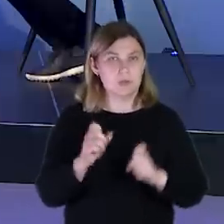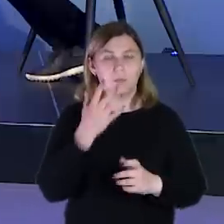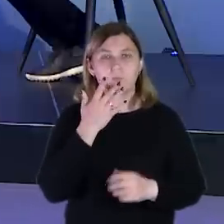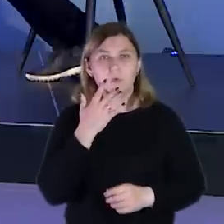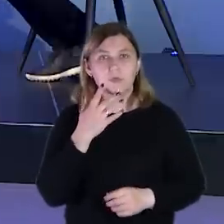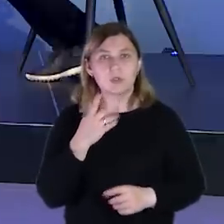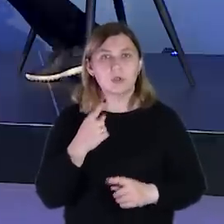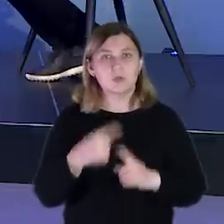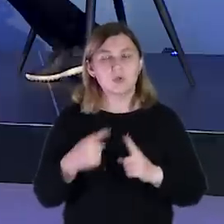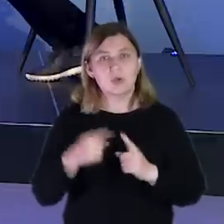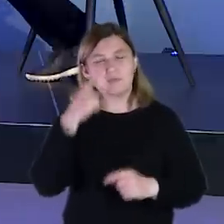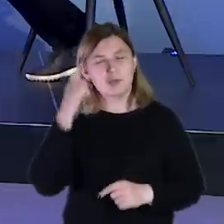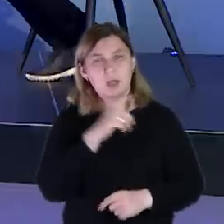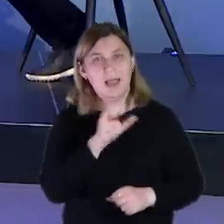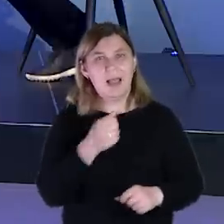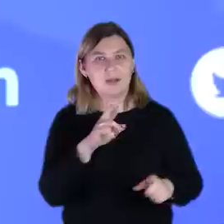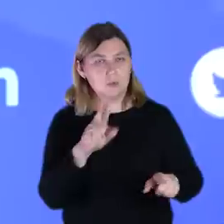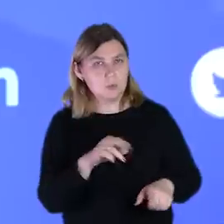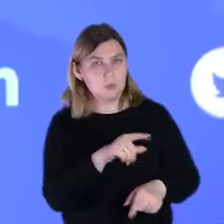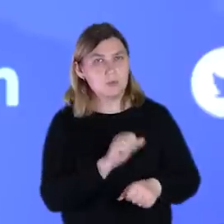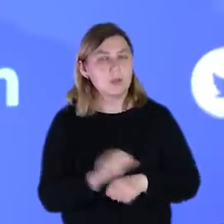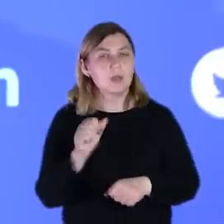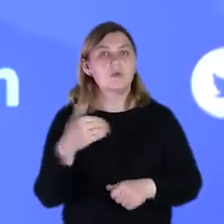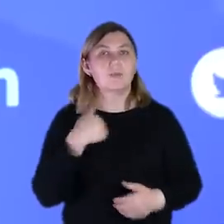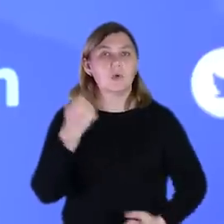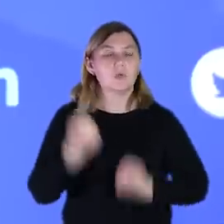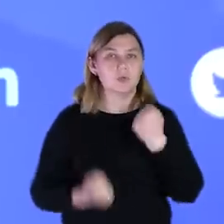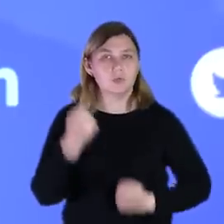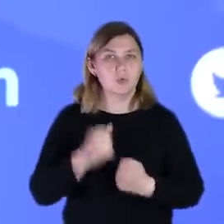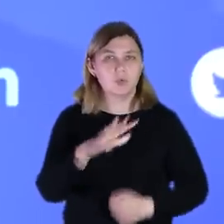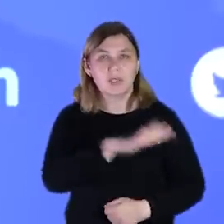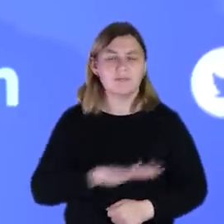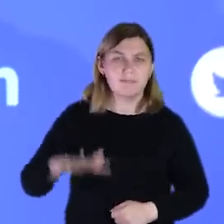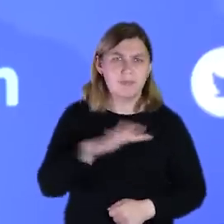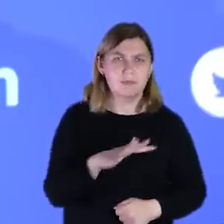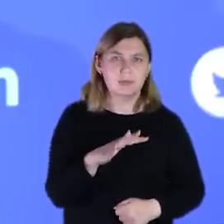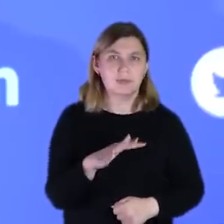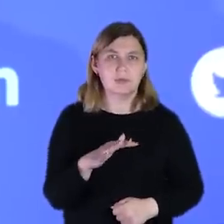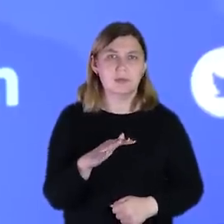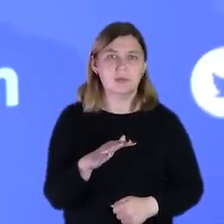troszeczkę wspomniał o tym kolega Artur, że to był bardzo trudny teren ze względu na